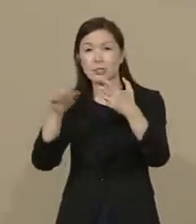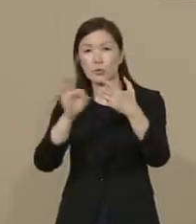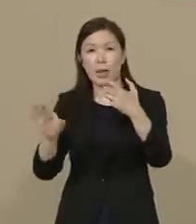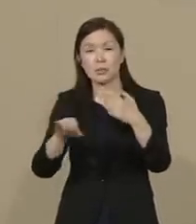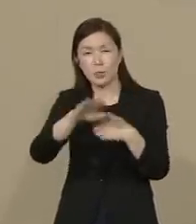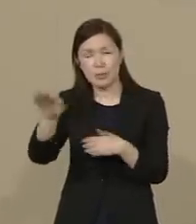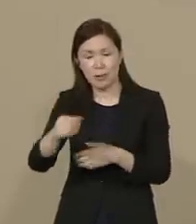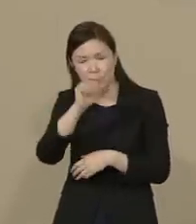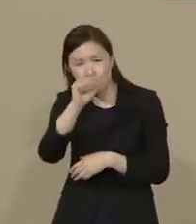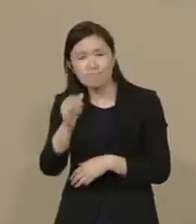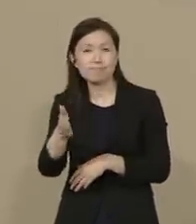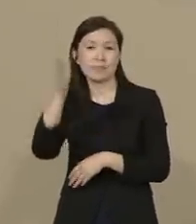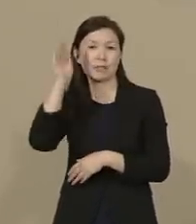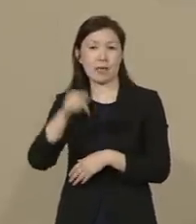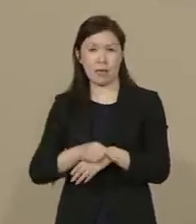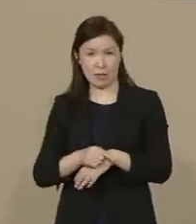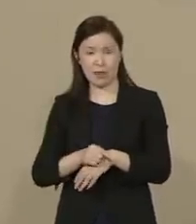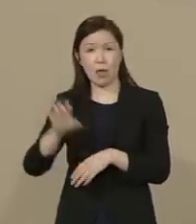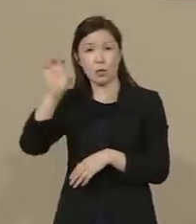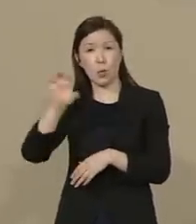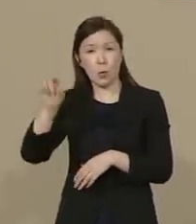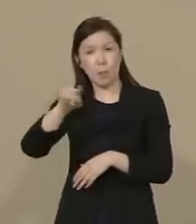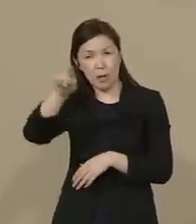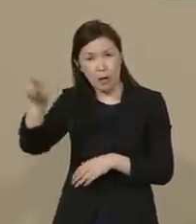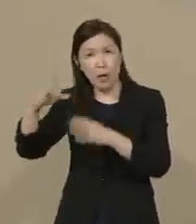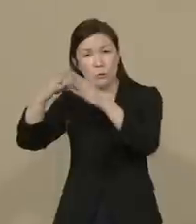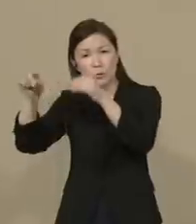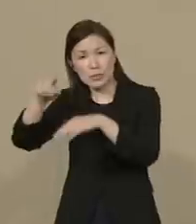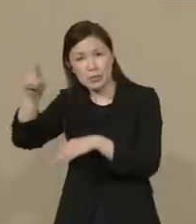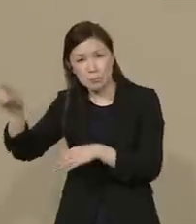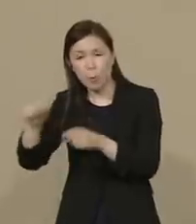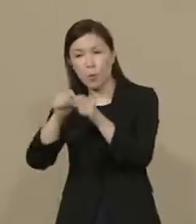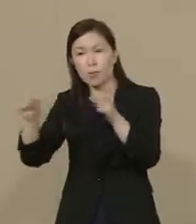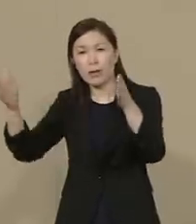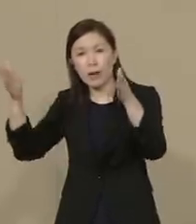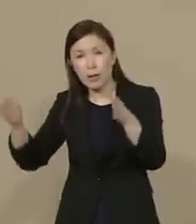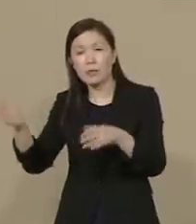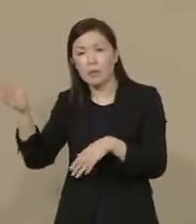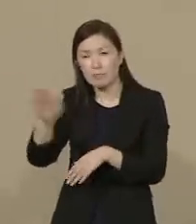ヨーロッパなど世界各国でも 長年定着しています